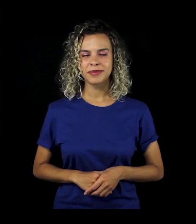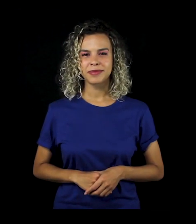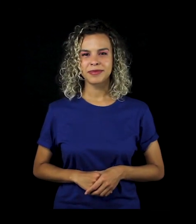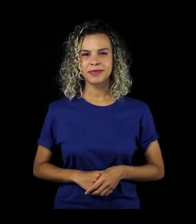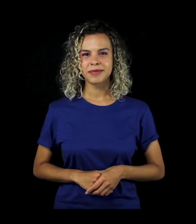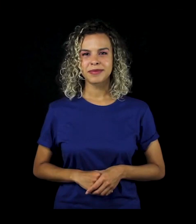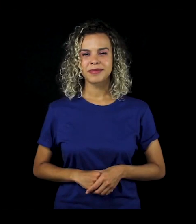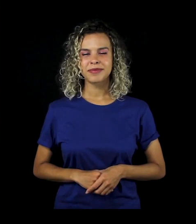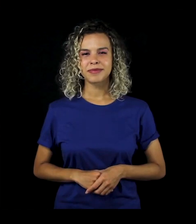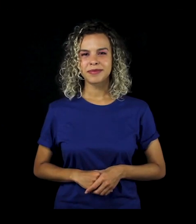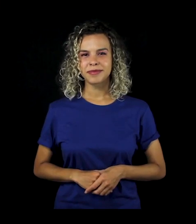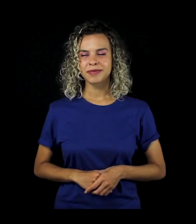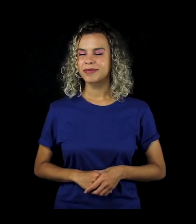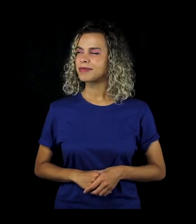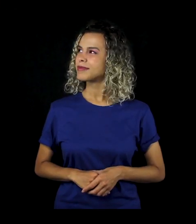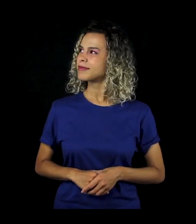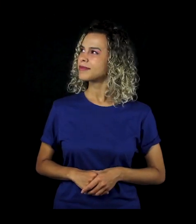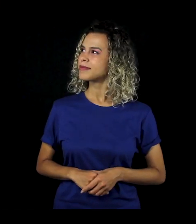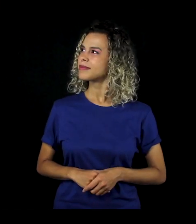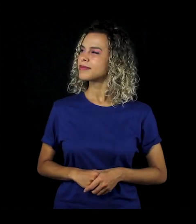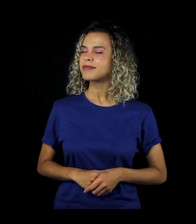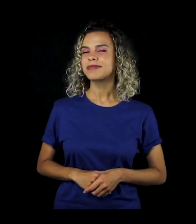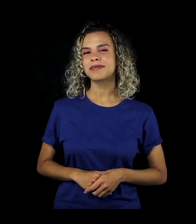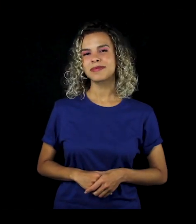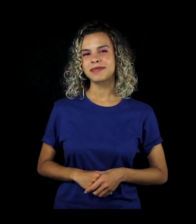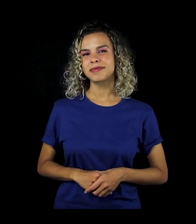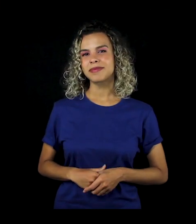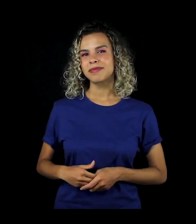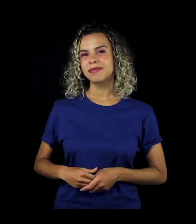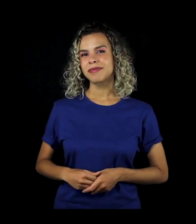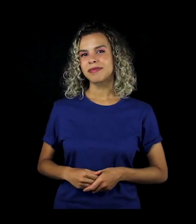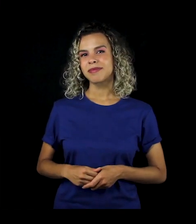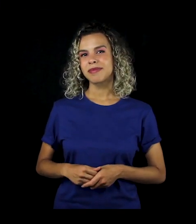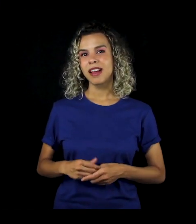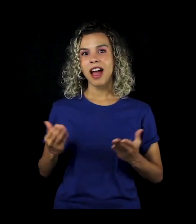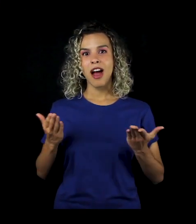Vai, volta e muda em diagonal.